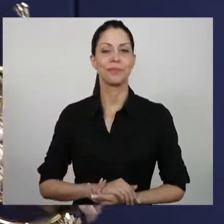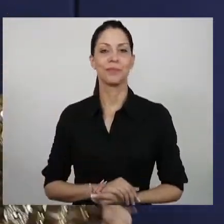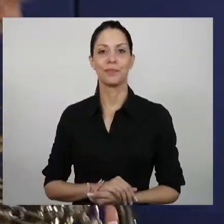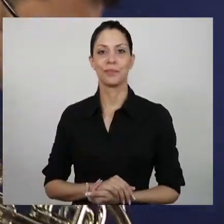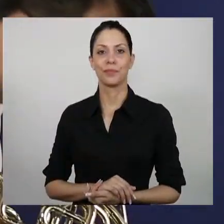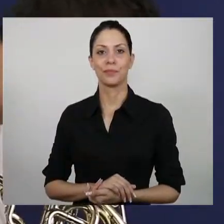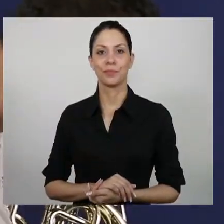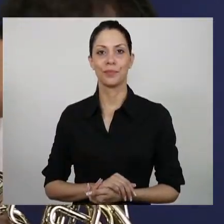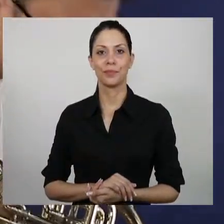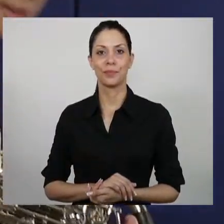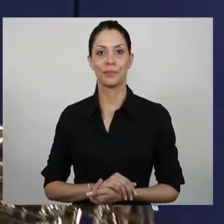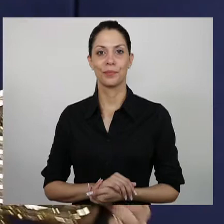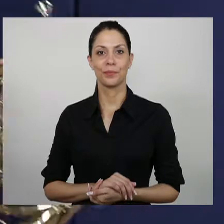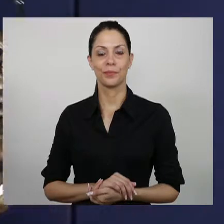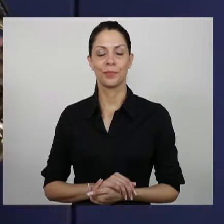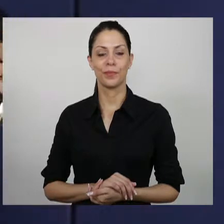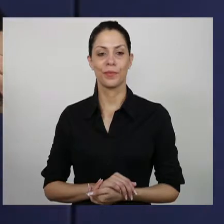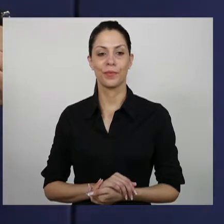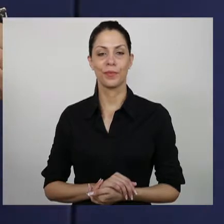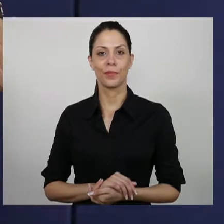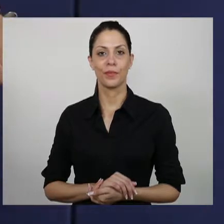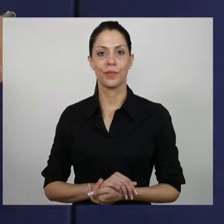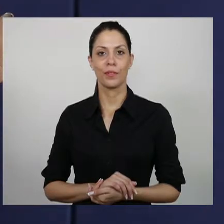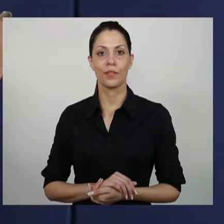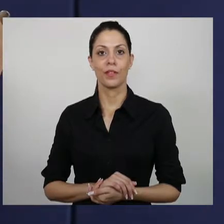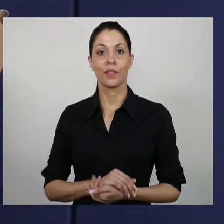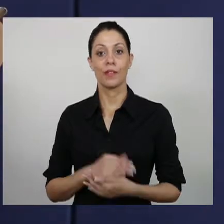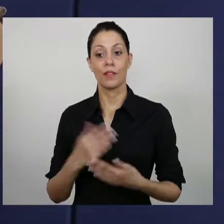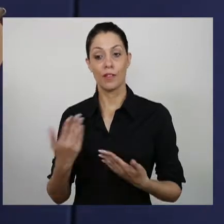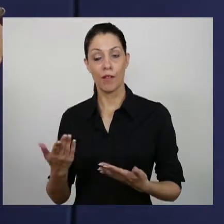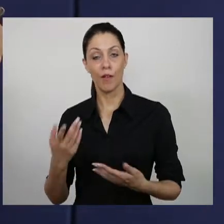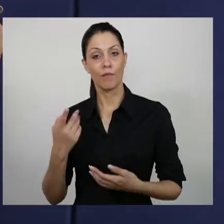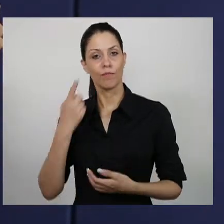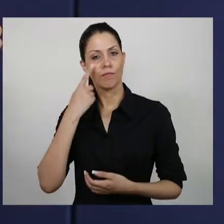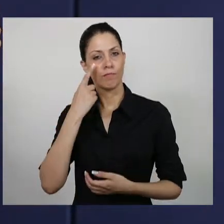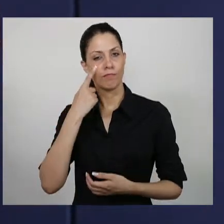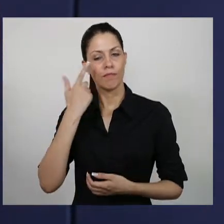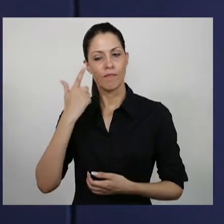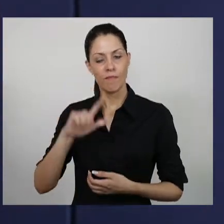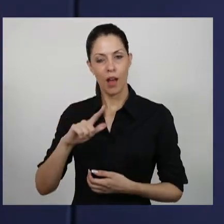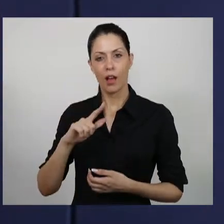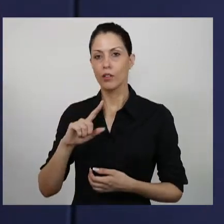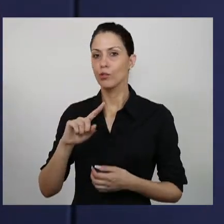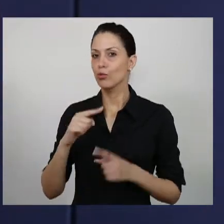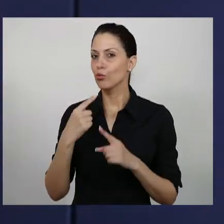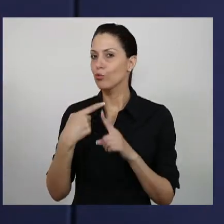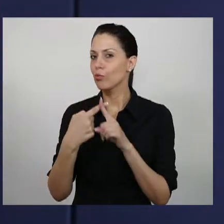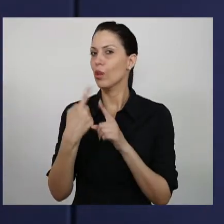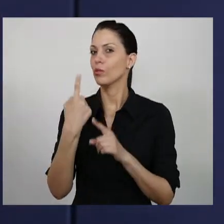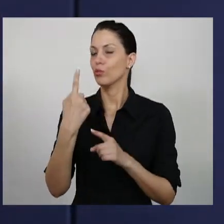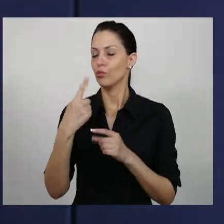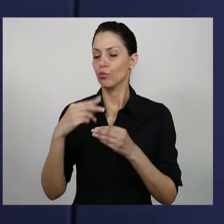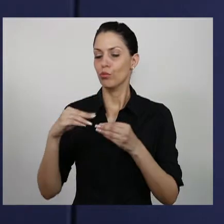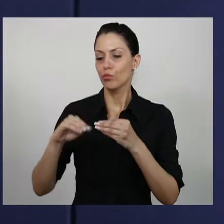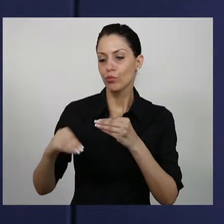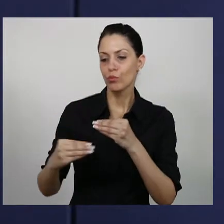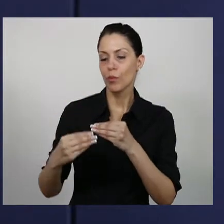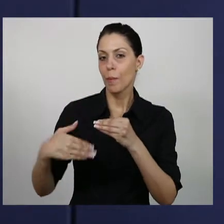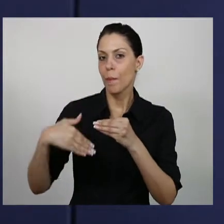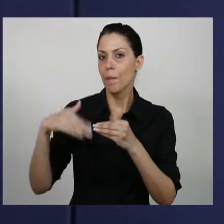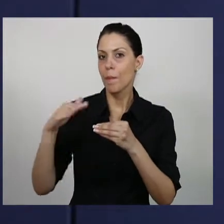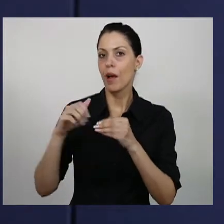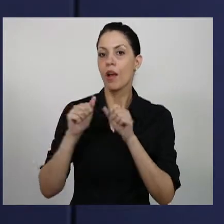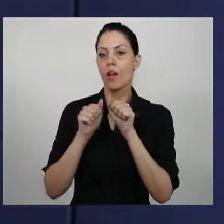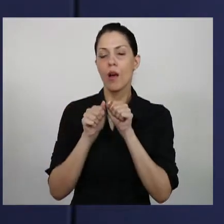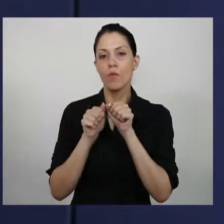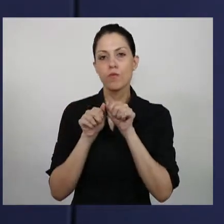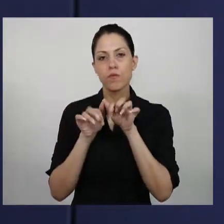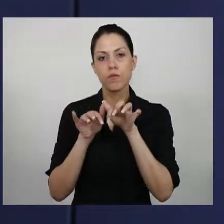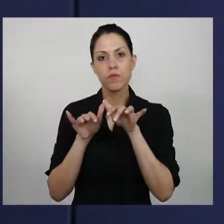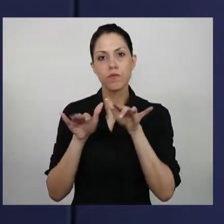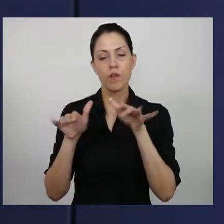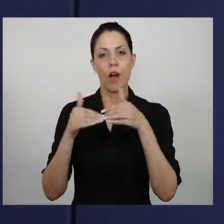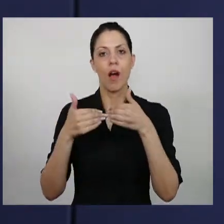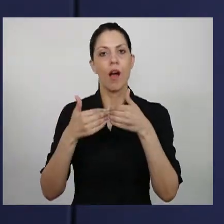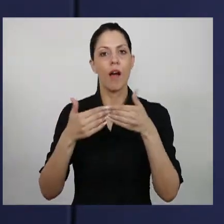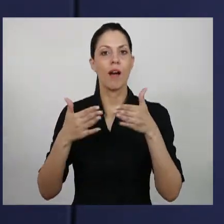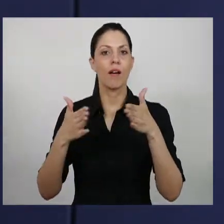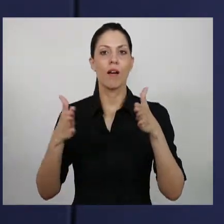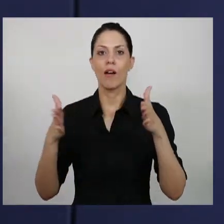Então, vou inserir aqui mais um canalzinho de possibilidades - deixa eu achar ela certinha